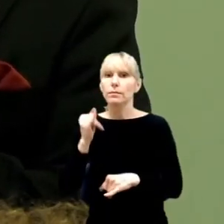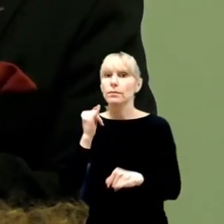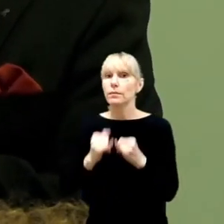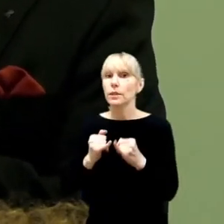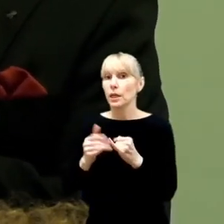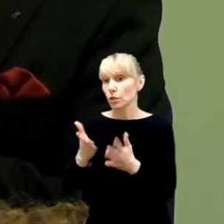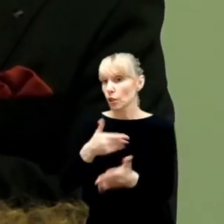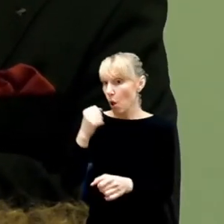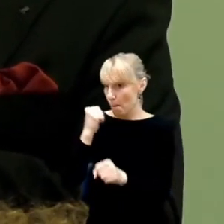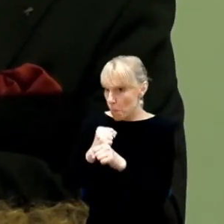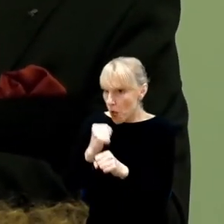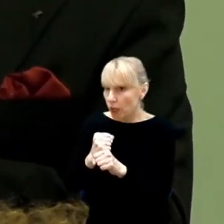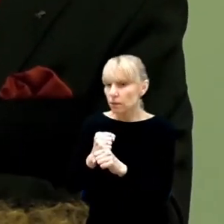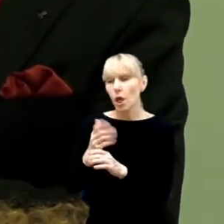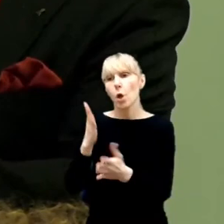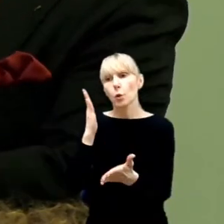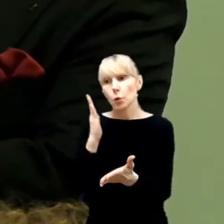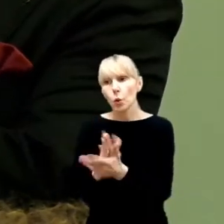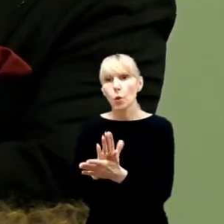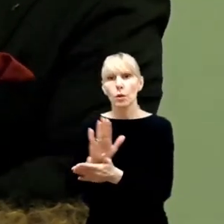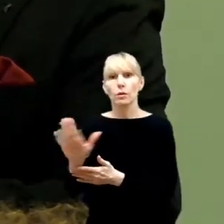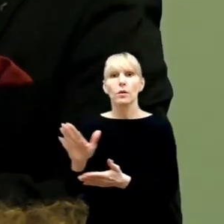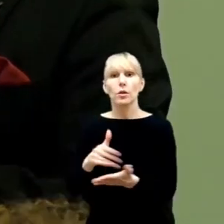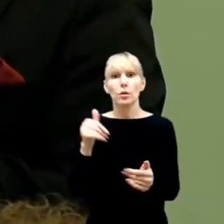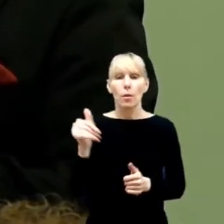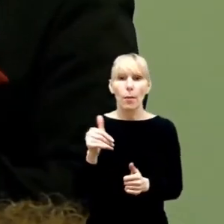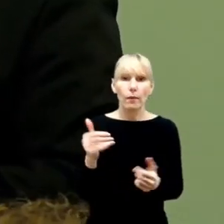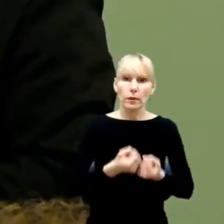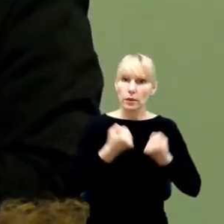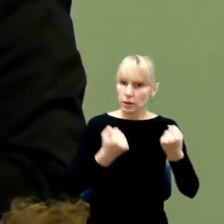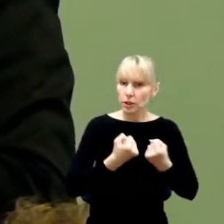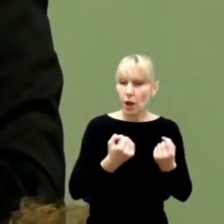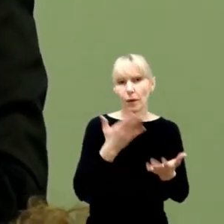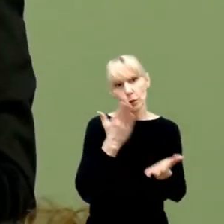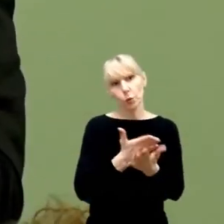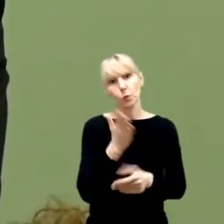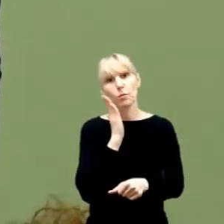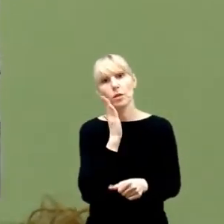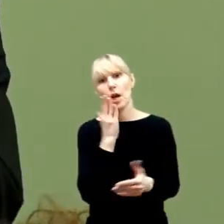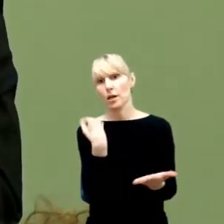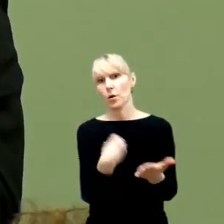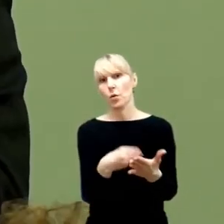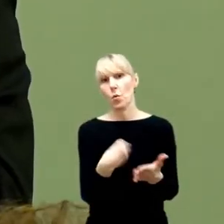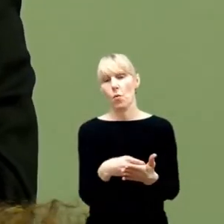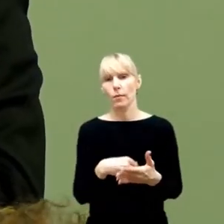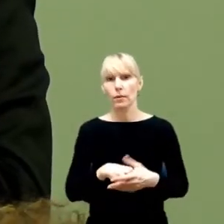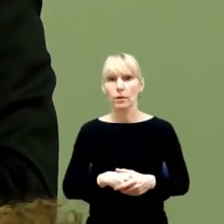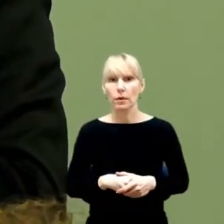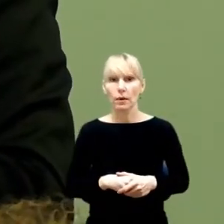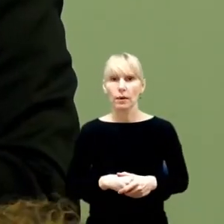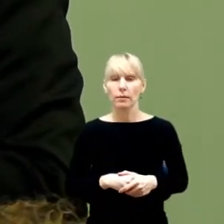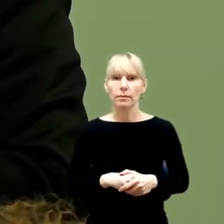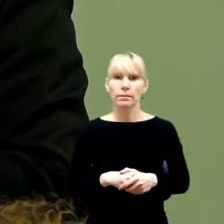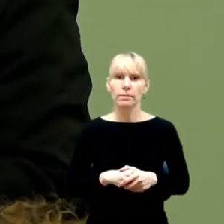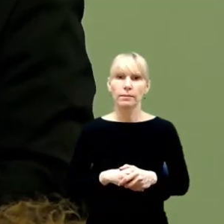uzyska, to powinien sobie poradzić z tą drugą. I zauważyłaś na bardzo ważną rzecz, że w tej chwili